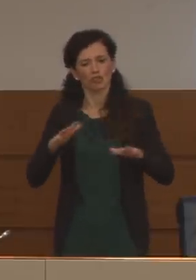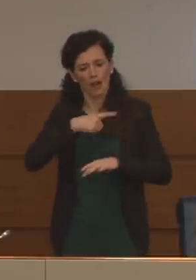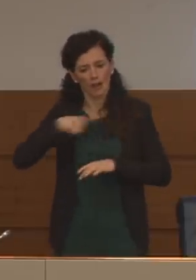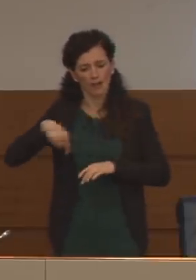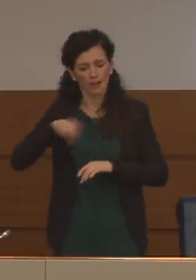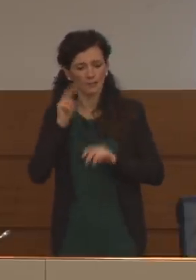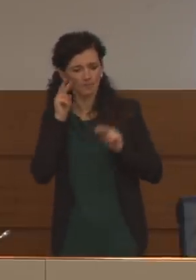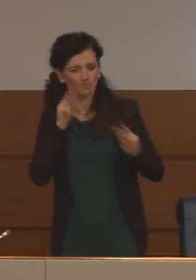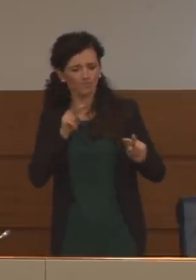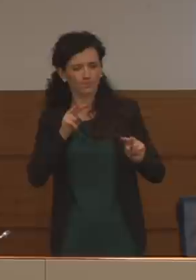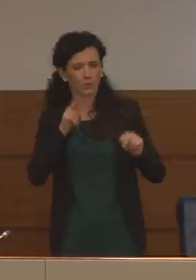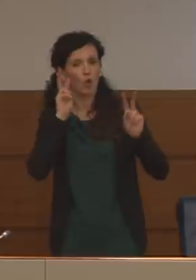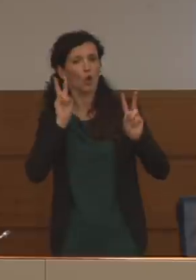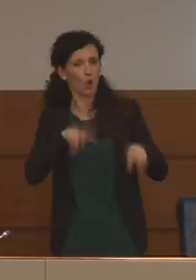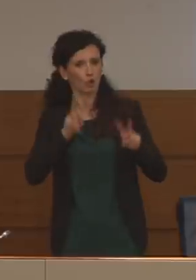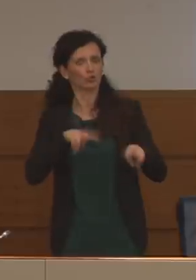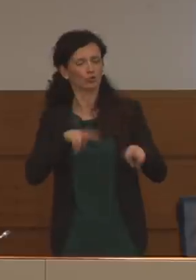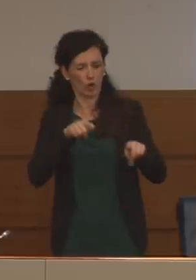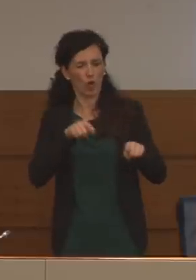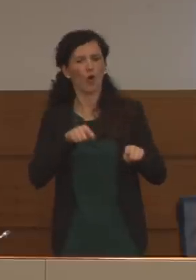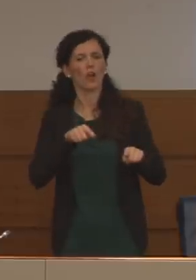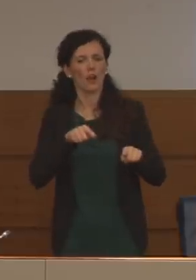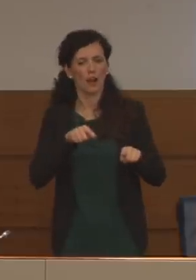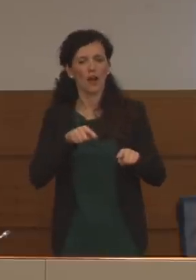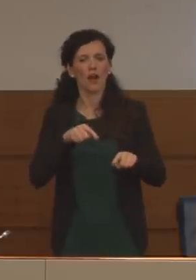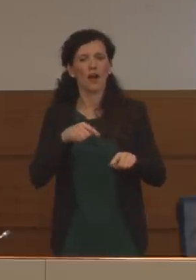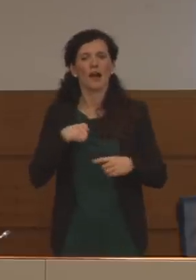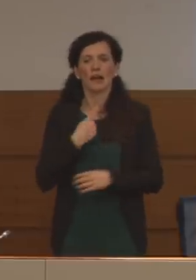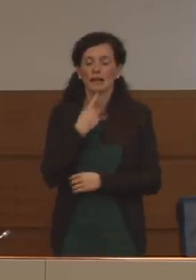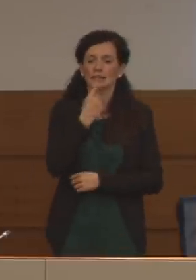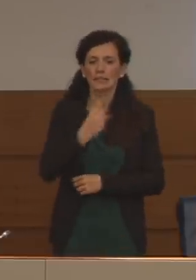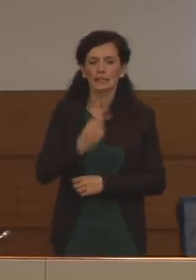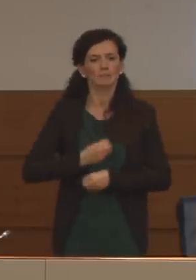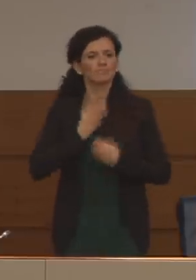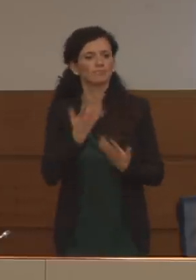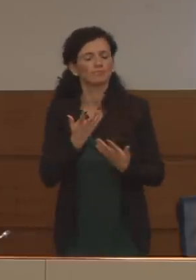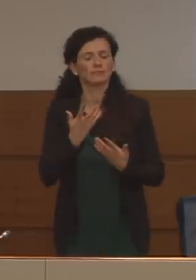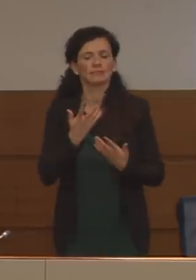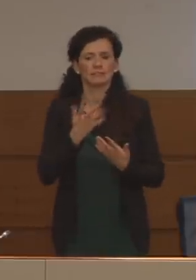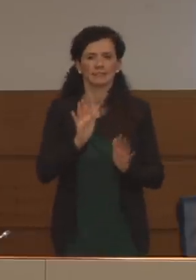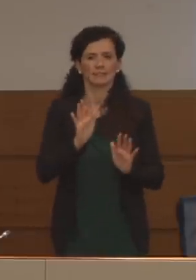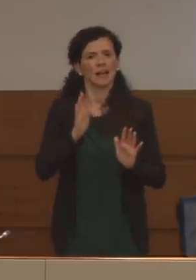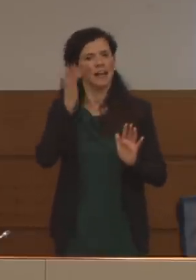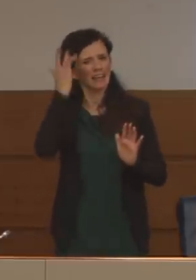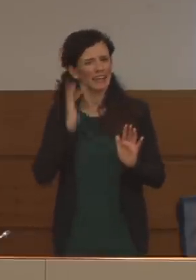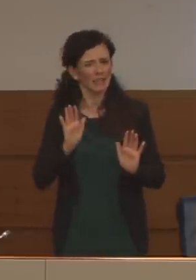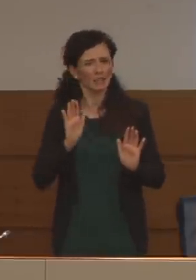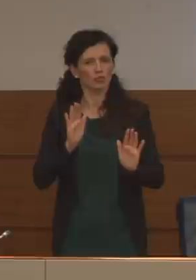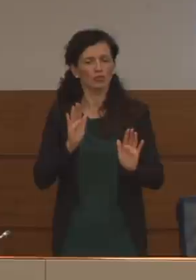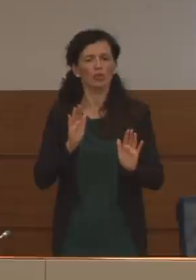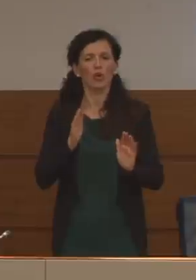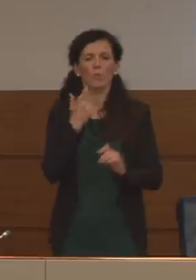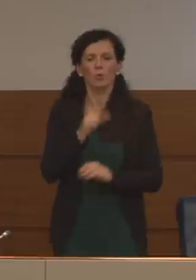di non avere sufficienti elementi per poter caratterizzare questo